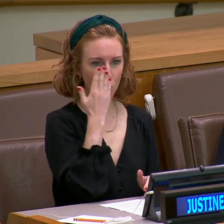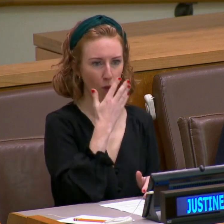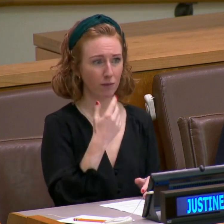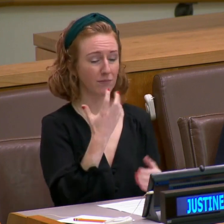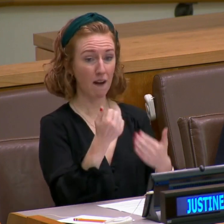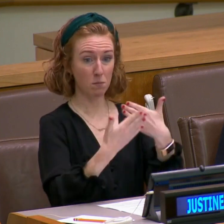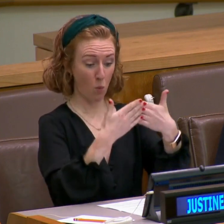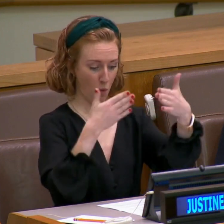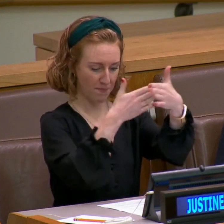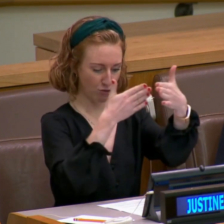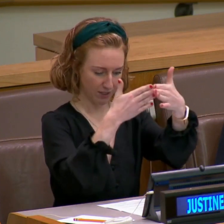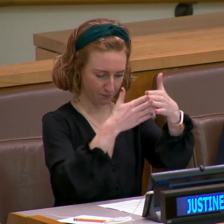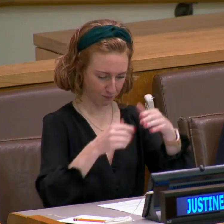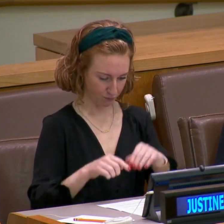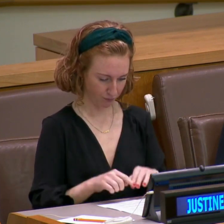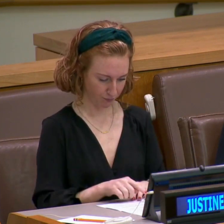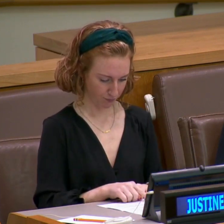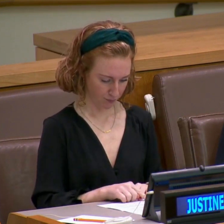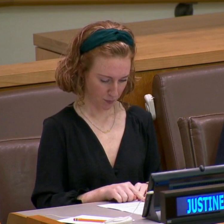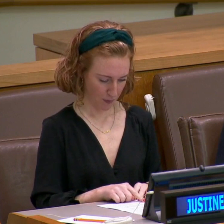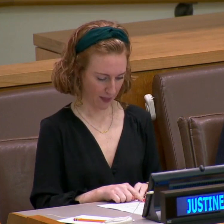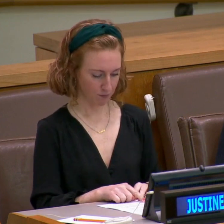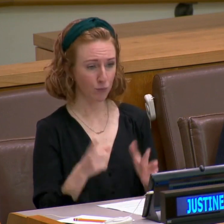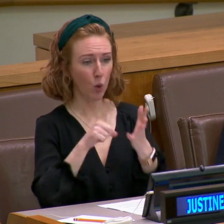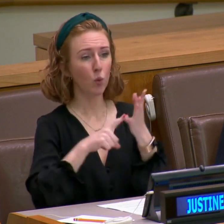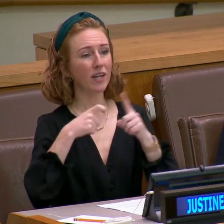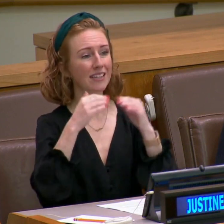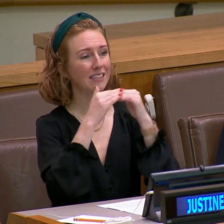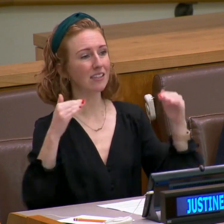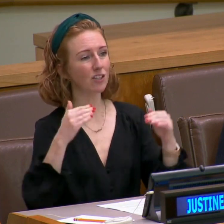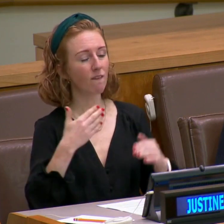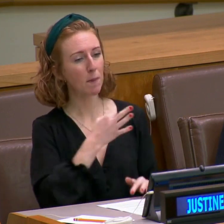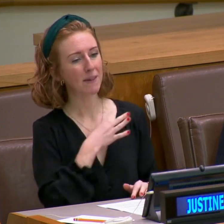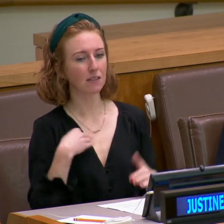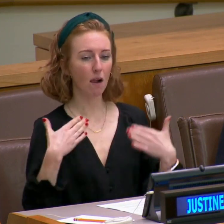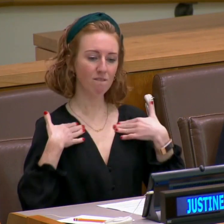la escuela de medicina, se enfrenta a aún más obstáculos. En Reino Unido, los estándares para formarse en